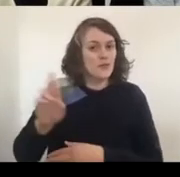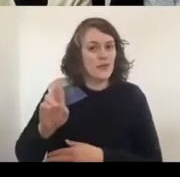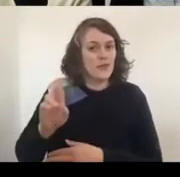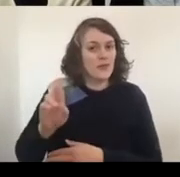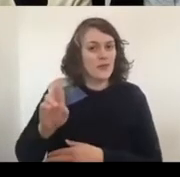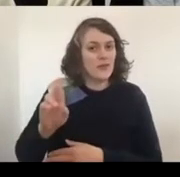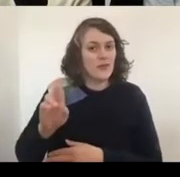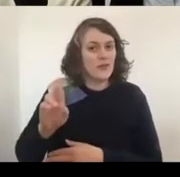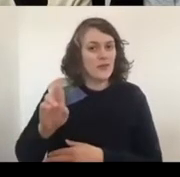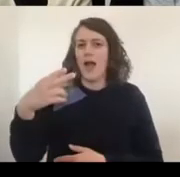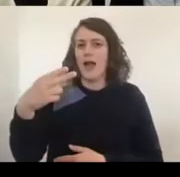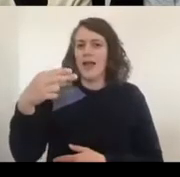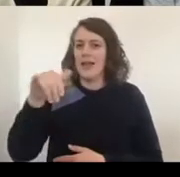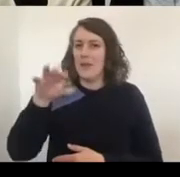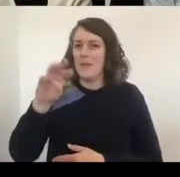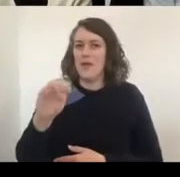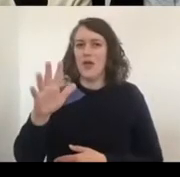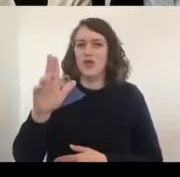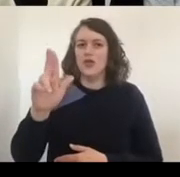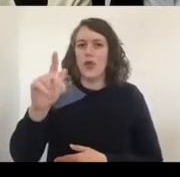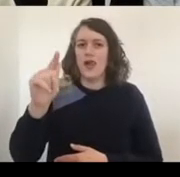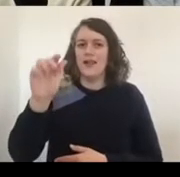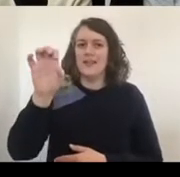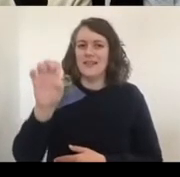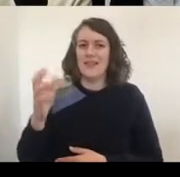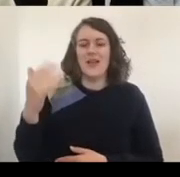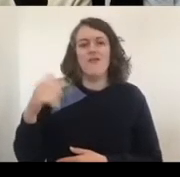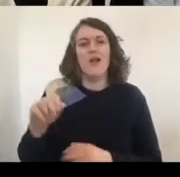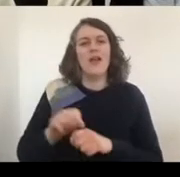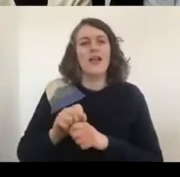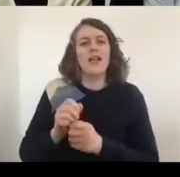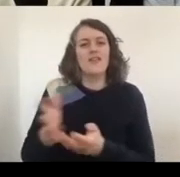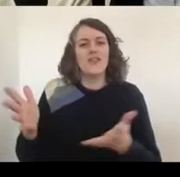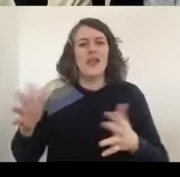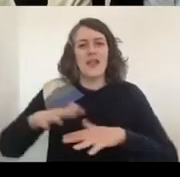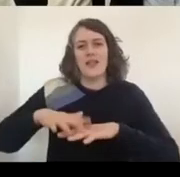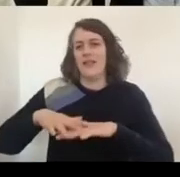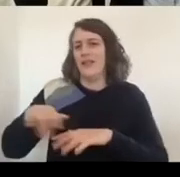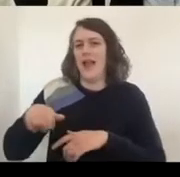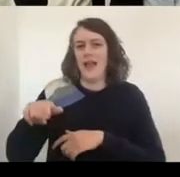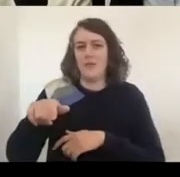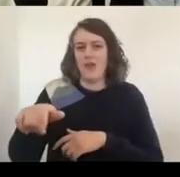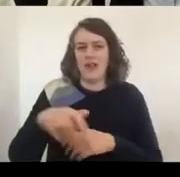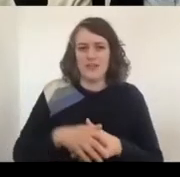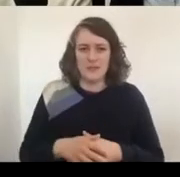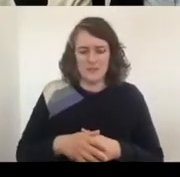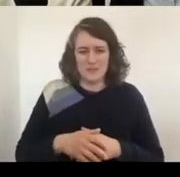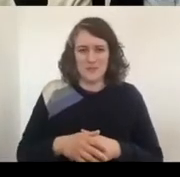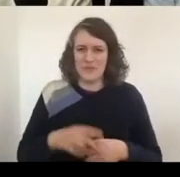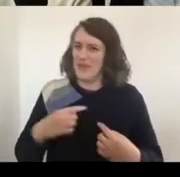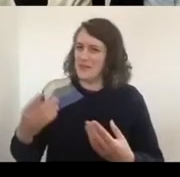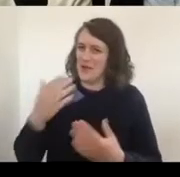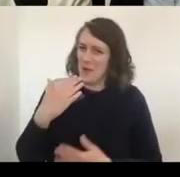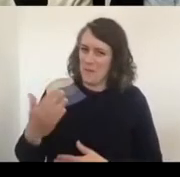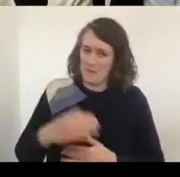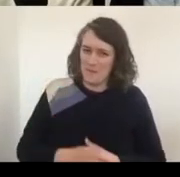Sprecher von Queernet Rheinland-Pfalz. Herzlich Willkommen. Dann schwenken wir rüber nach Rostock